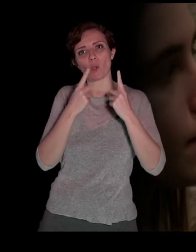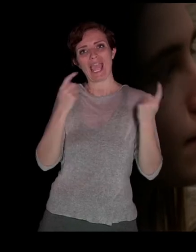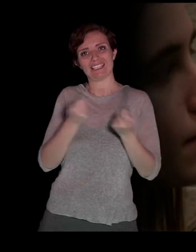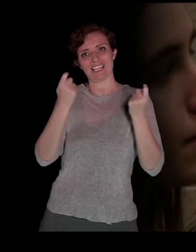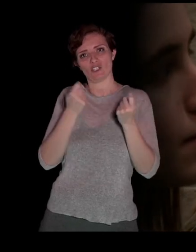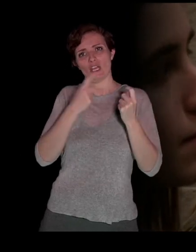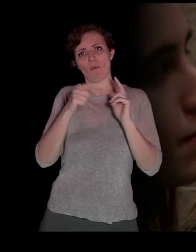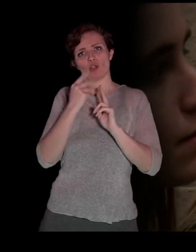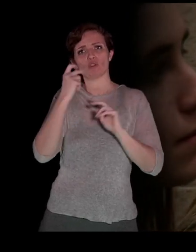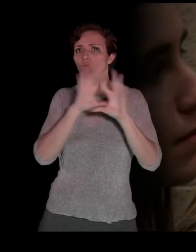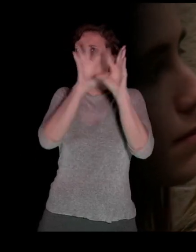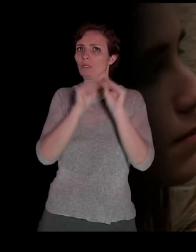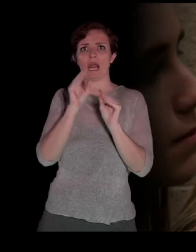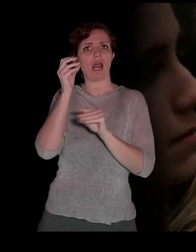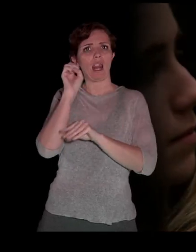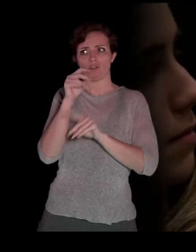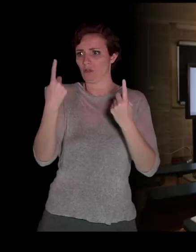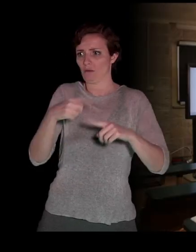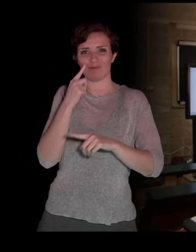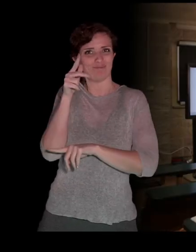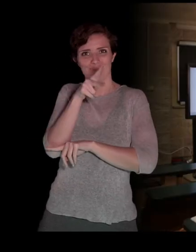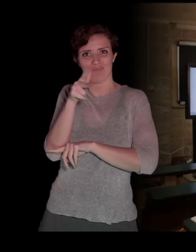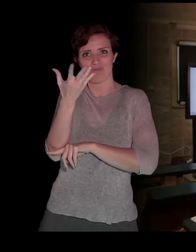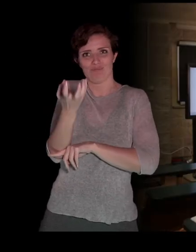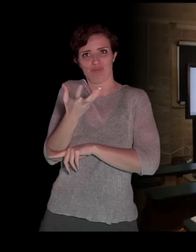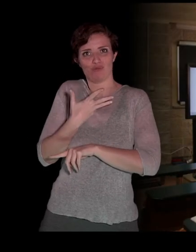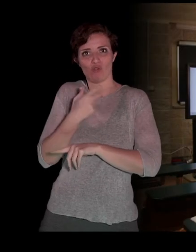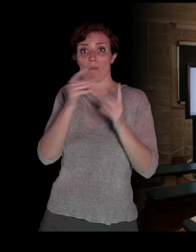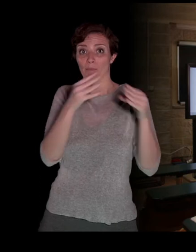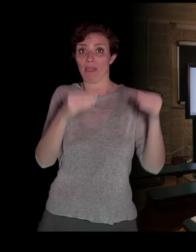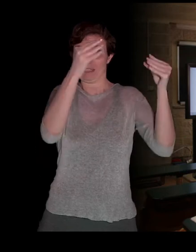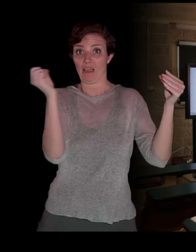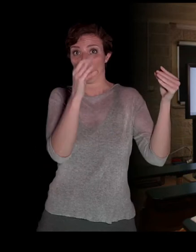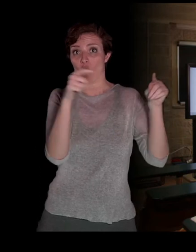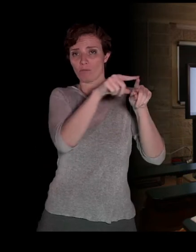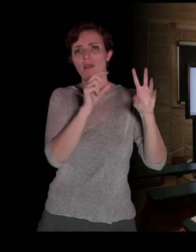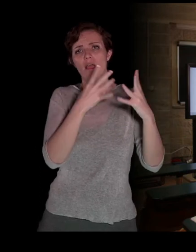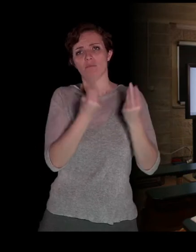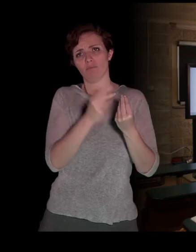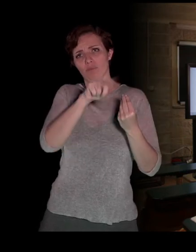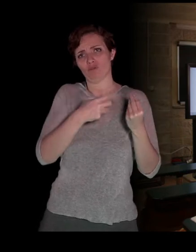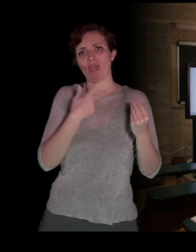Troverete esercizi e lezioni che registreremo nella piattaforma, insieme ad alcuni esercizi guidati e altro materiale.